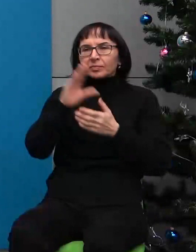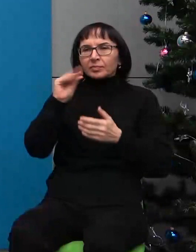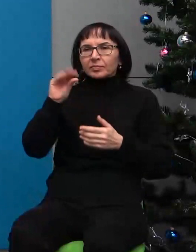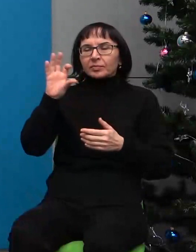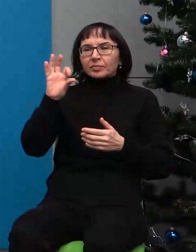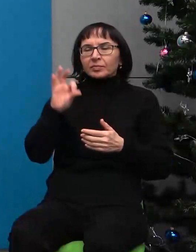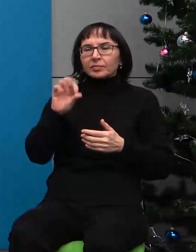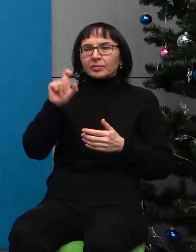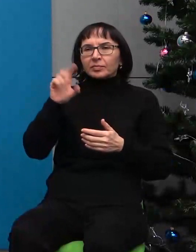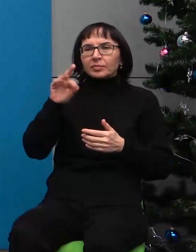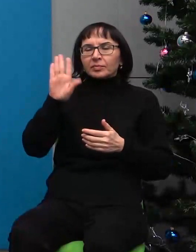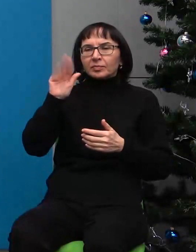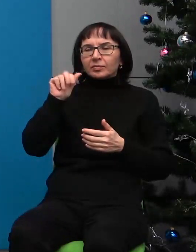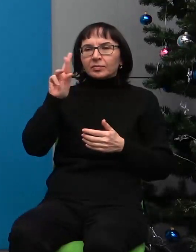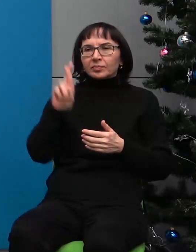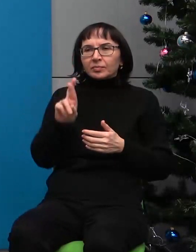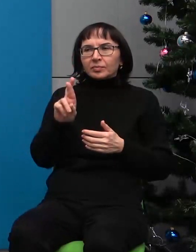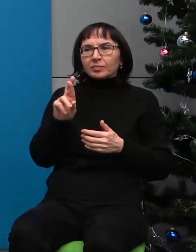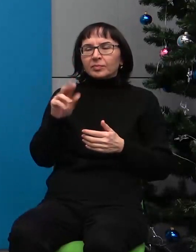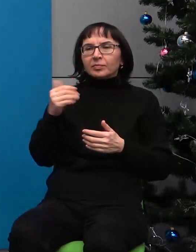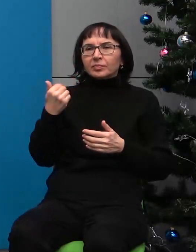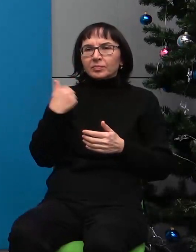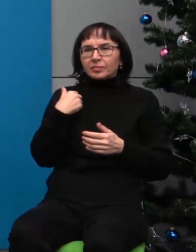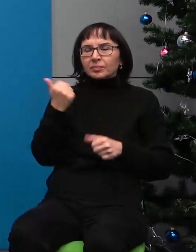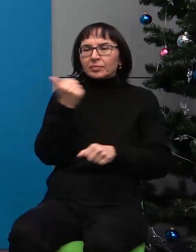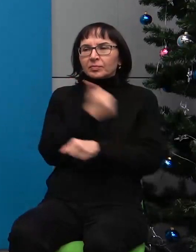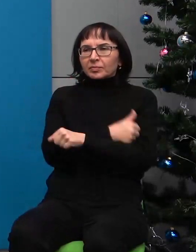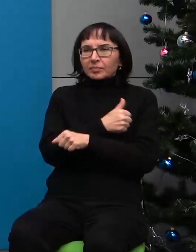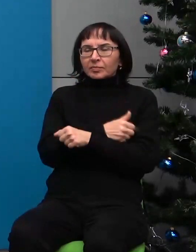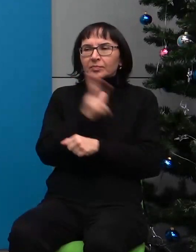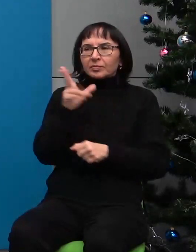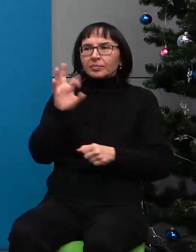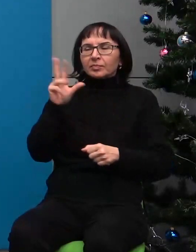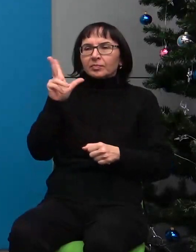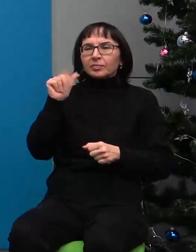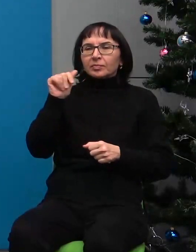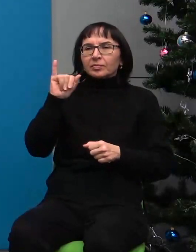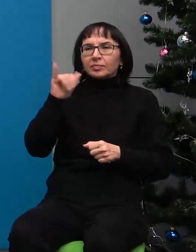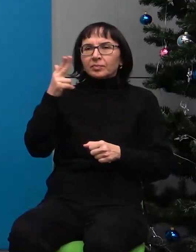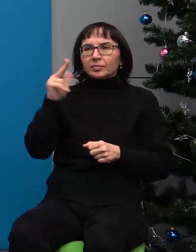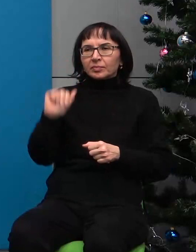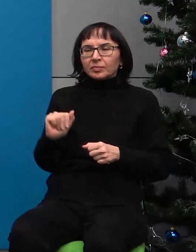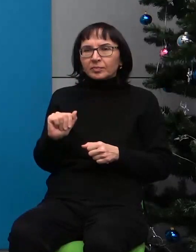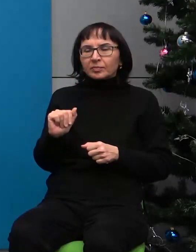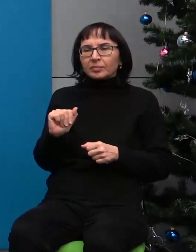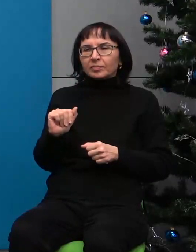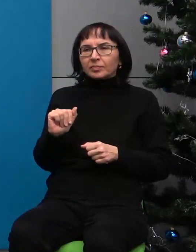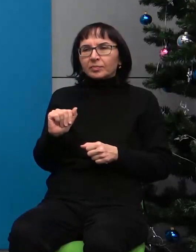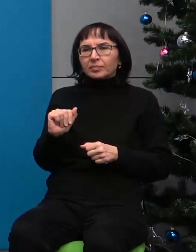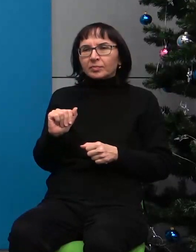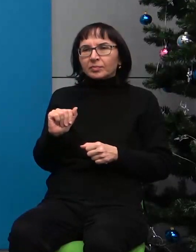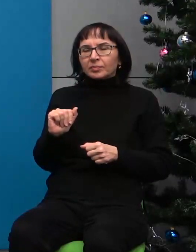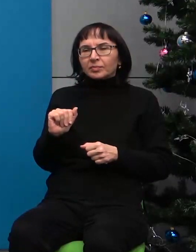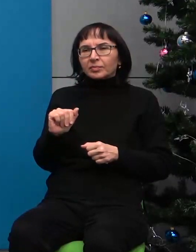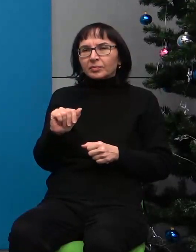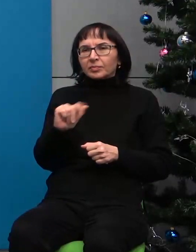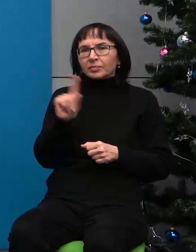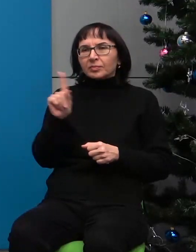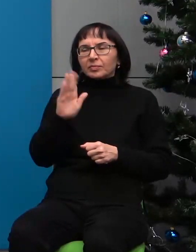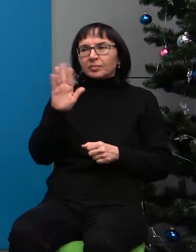80% obrotu kokaina na świecie było z Boliwii. A jak jeszcze państwu powiem,